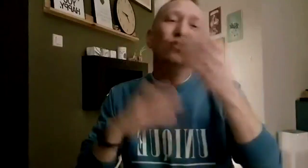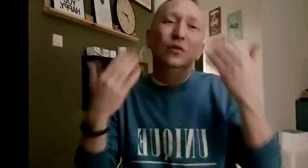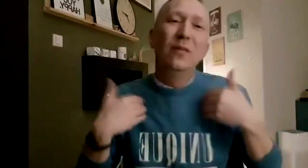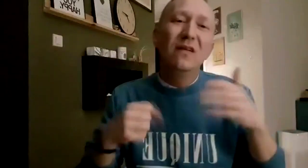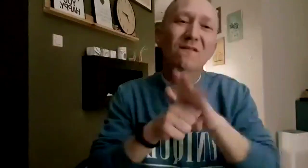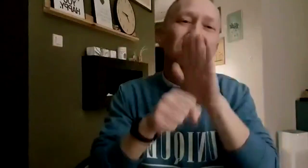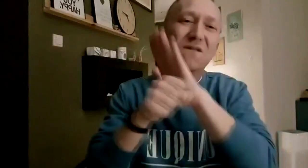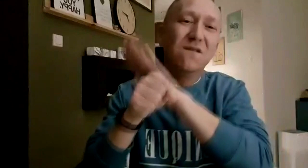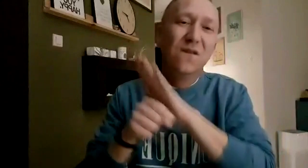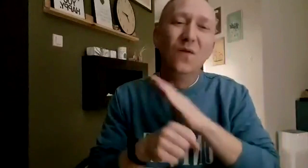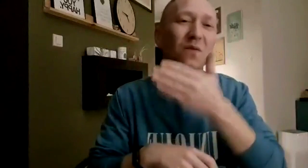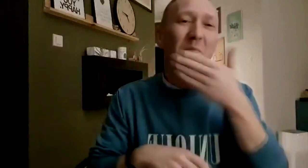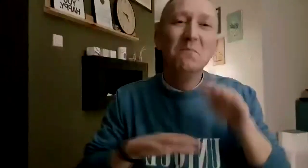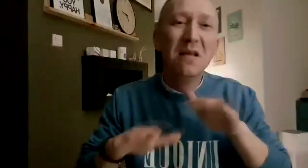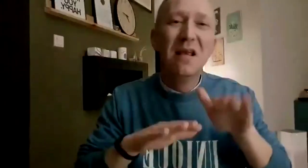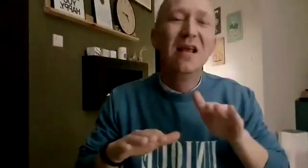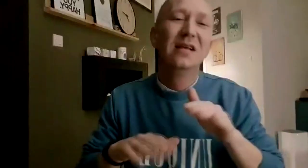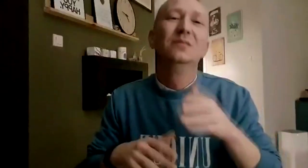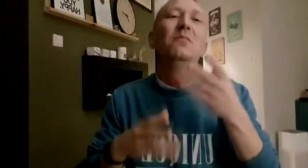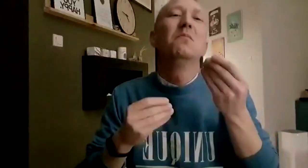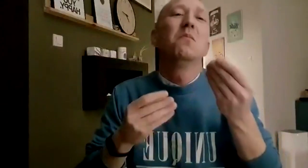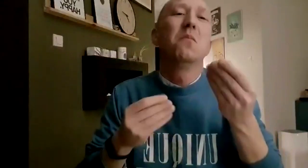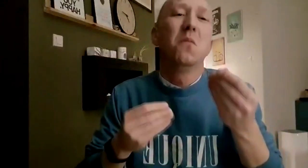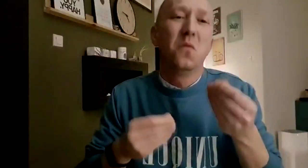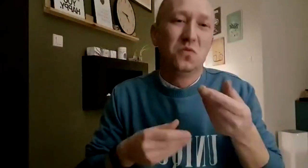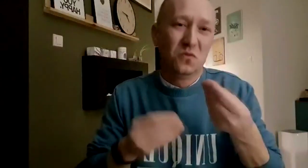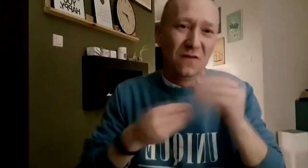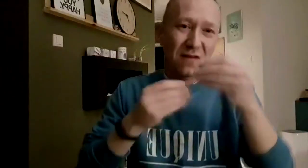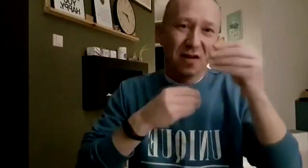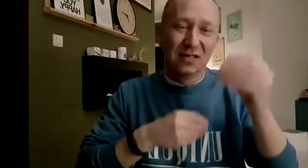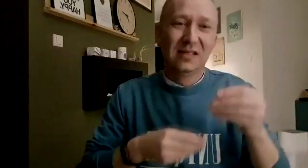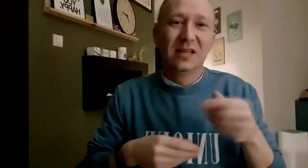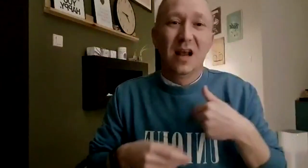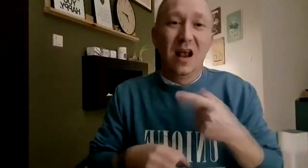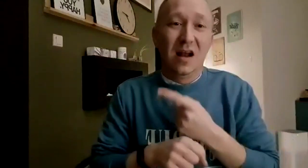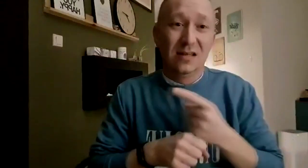W szpitalach pełno ludzi, nie ma miejsc, to po co jeszcze zwiększać liczbę osób chorych.